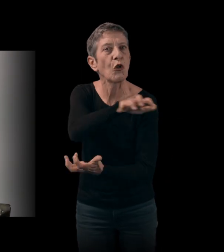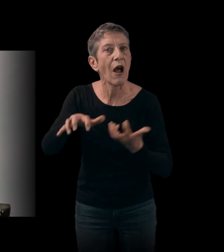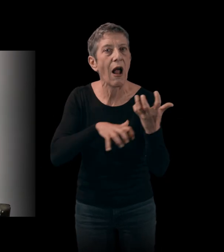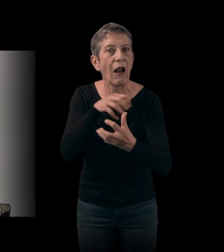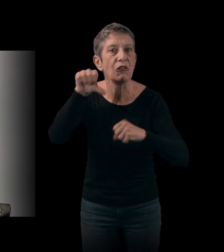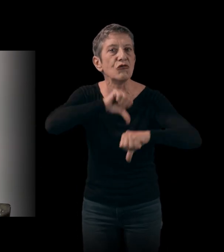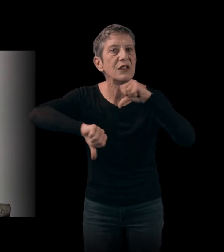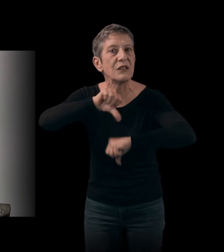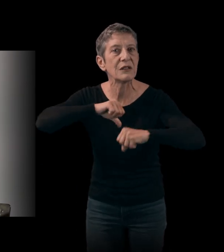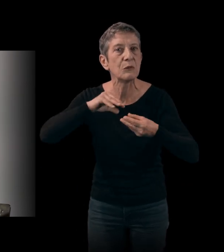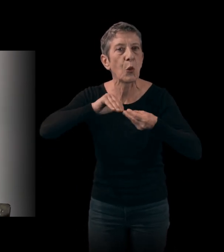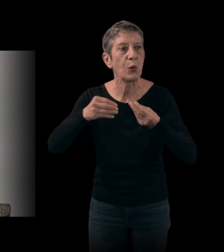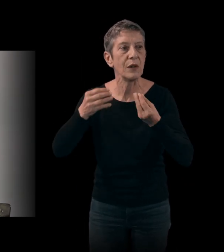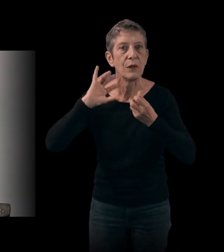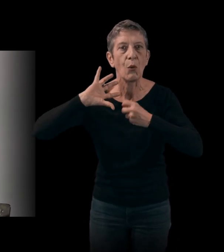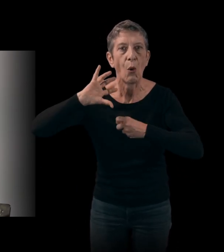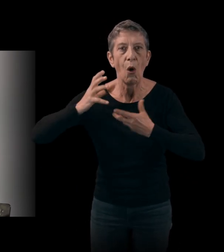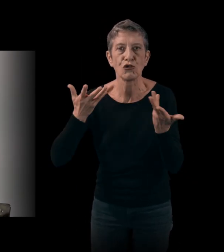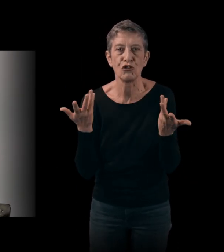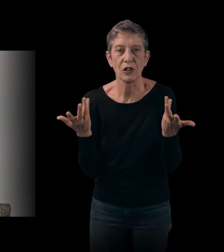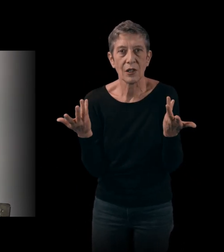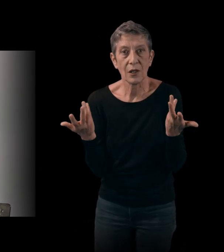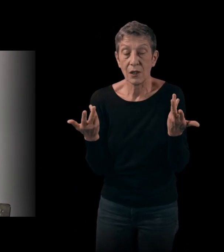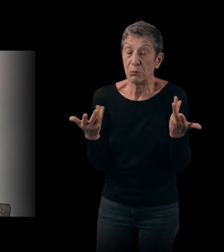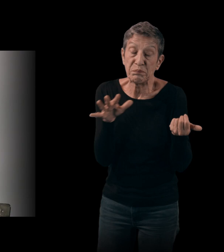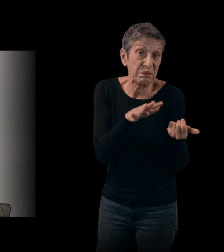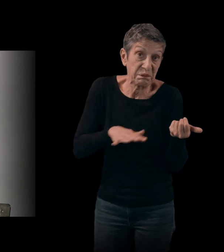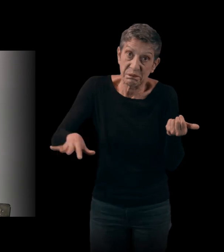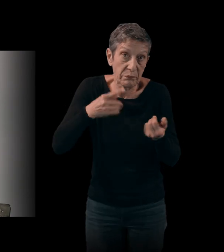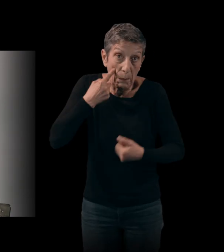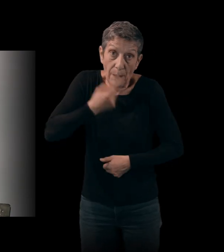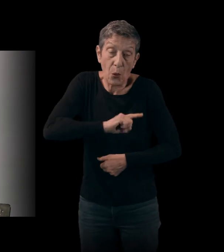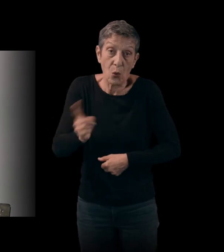Alors je ne sais pas si on est assez peu au courant de ça en France